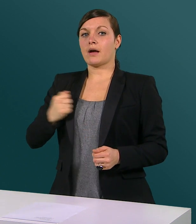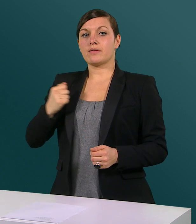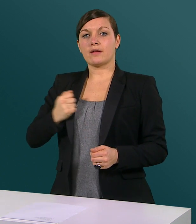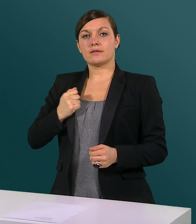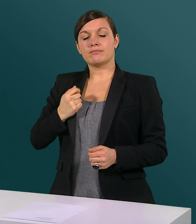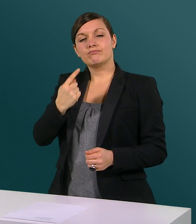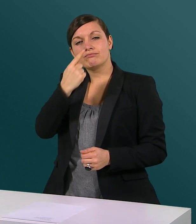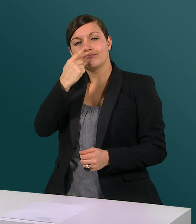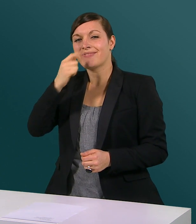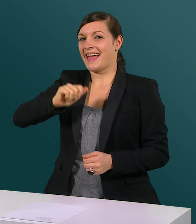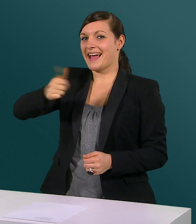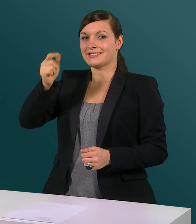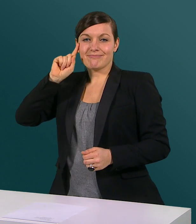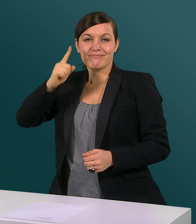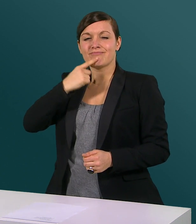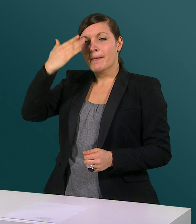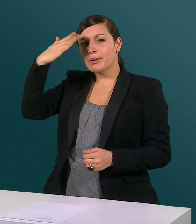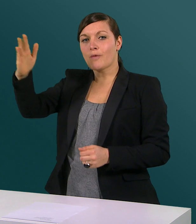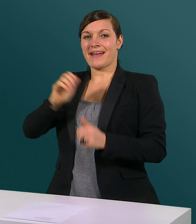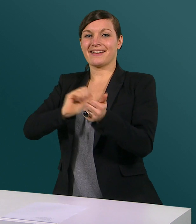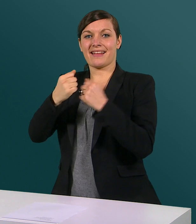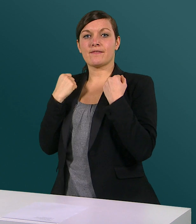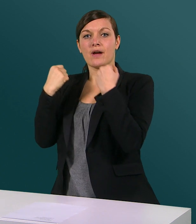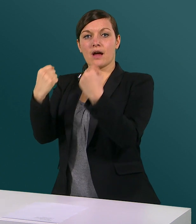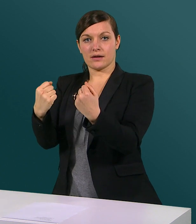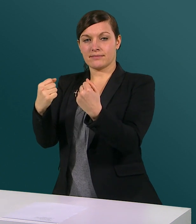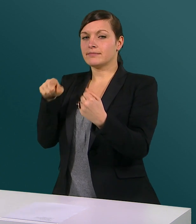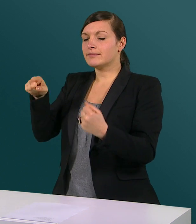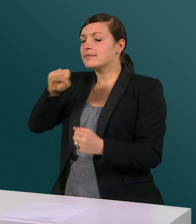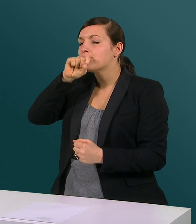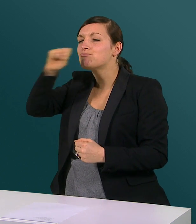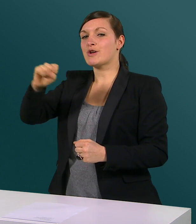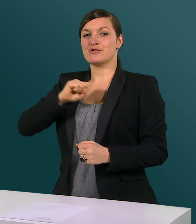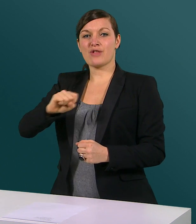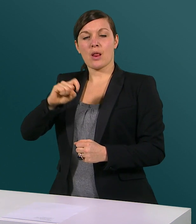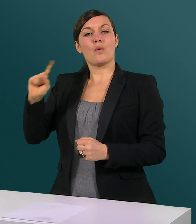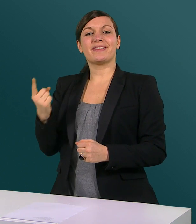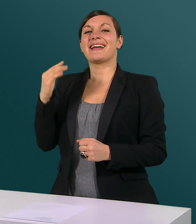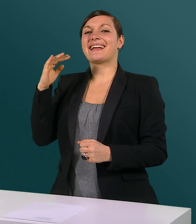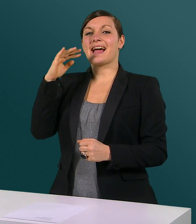vermutlich erste gehörlose Profirennfahrer, liebt die Geschwindigkeit